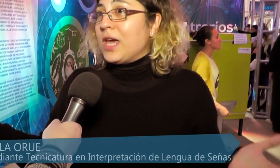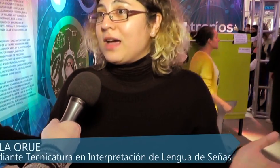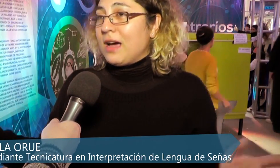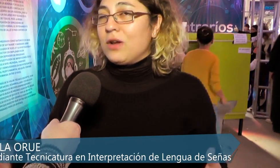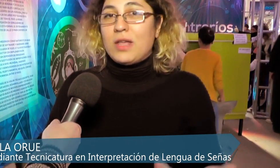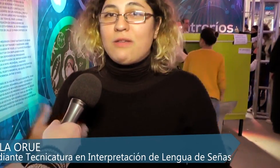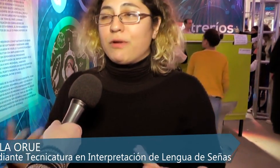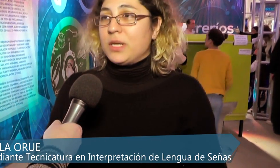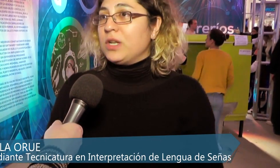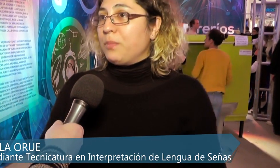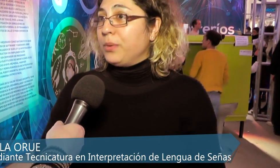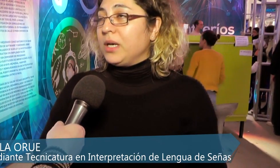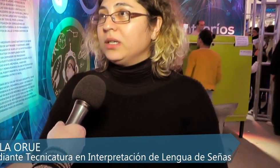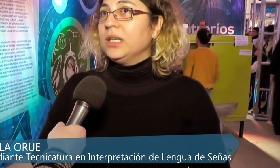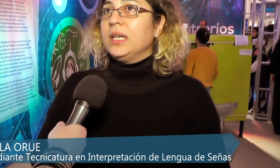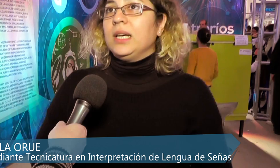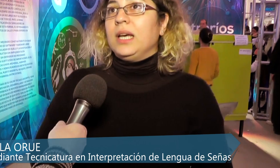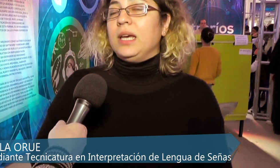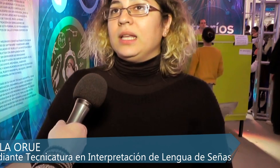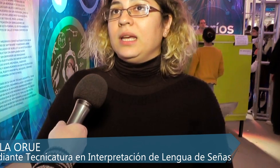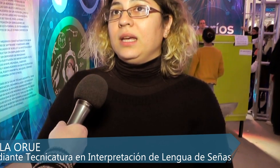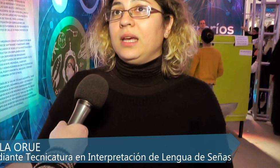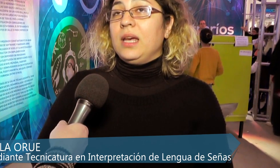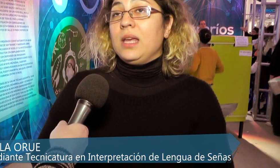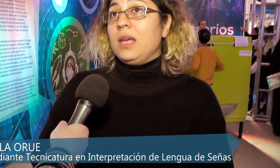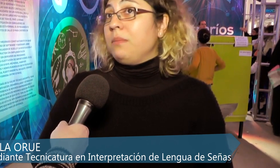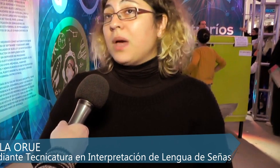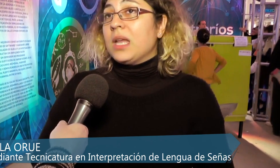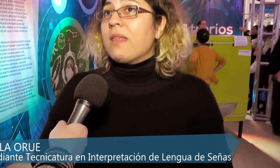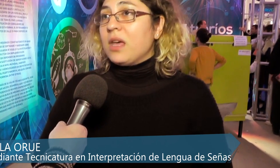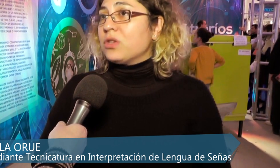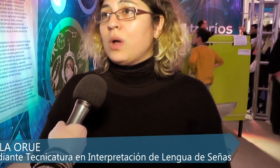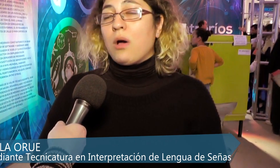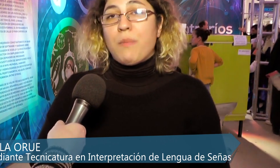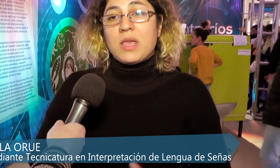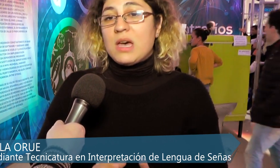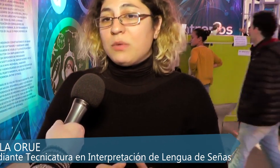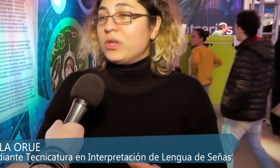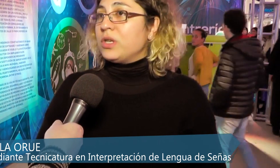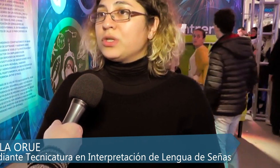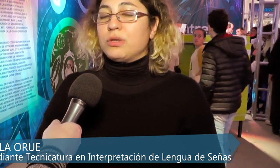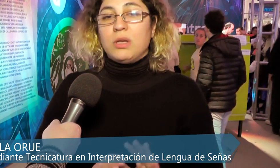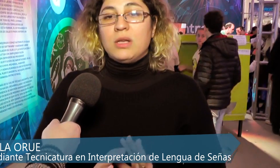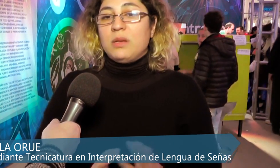guías de acá que dan información al público y mas que nada es eso, los acompañamos,